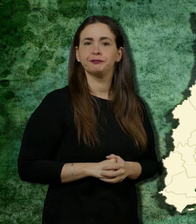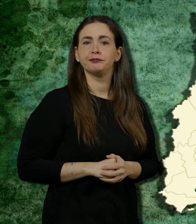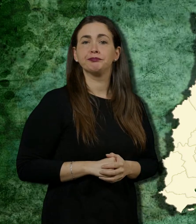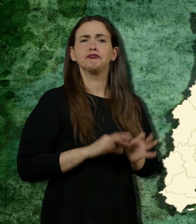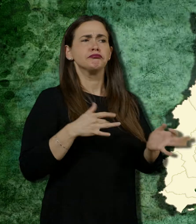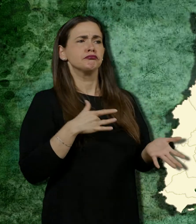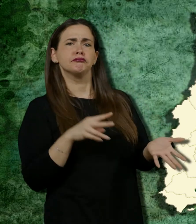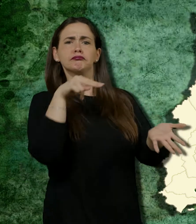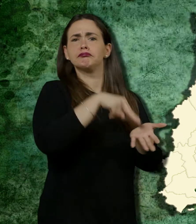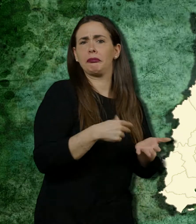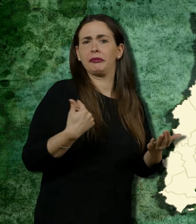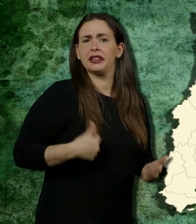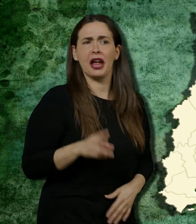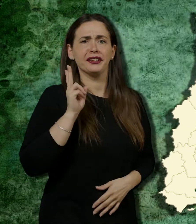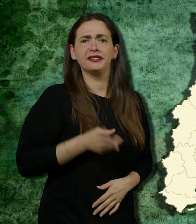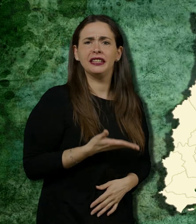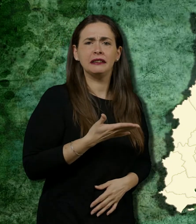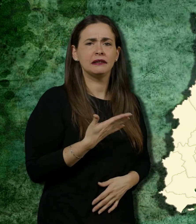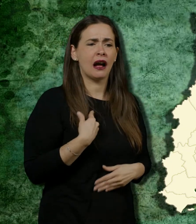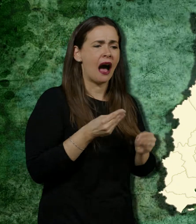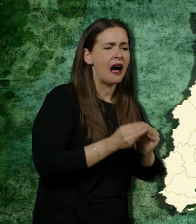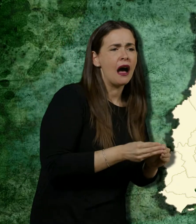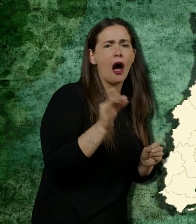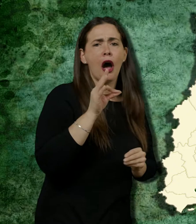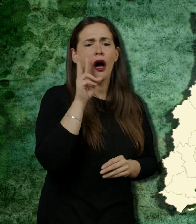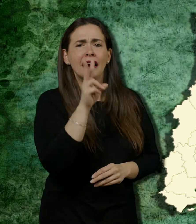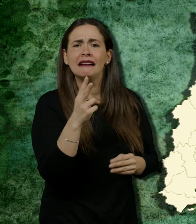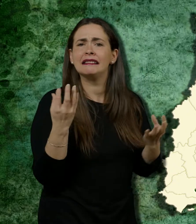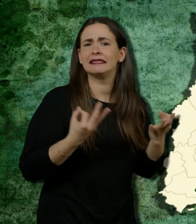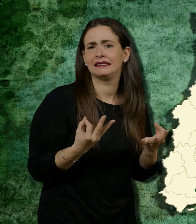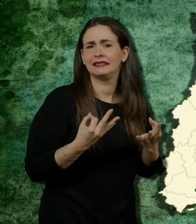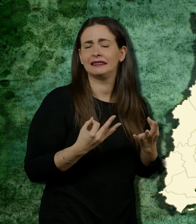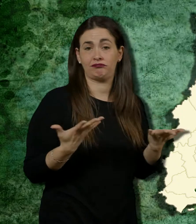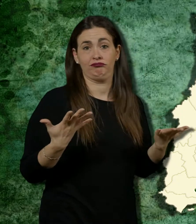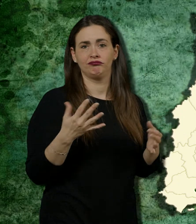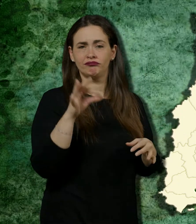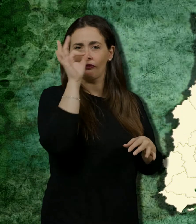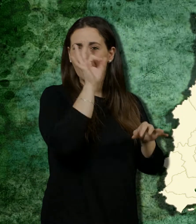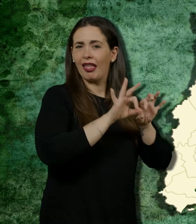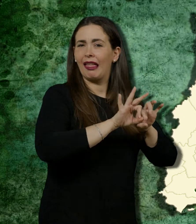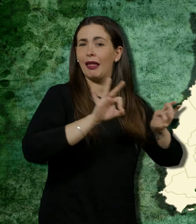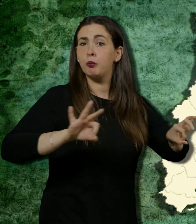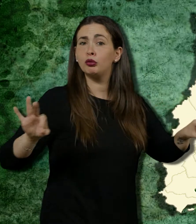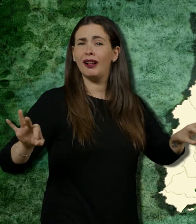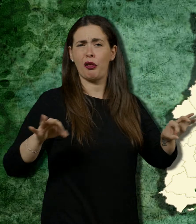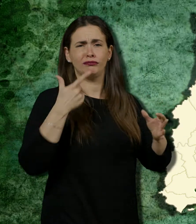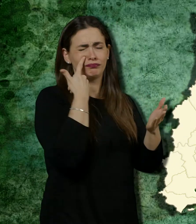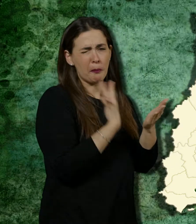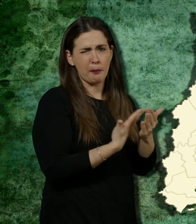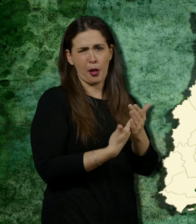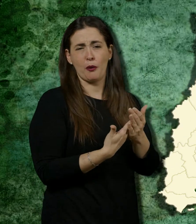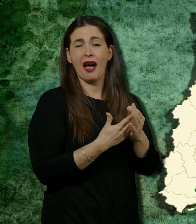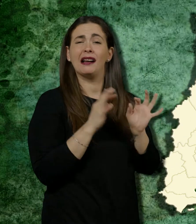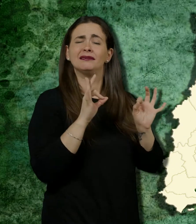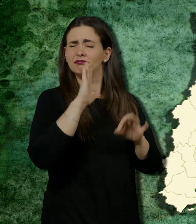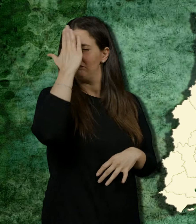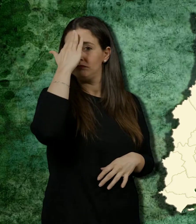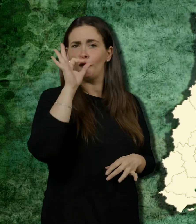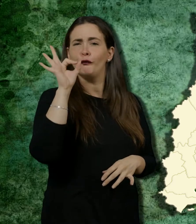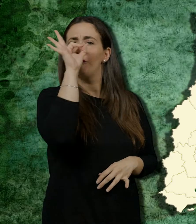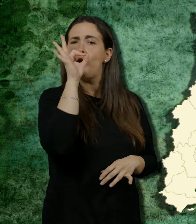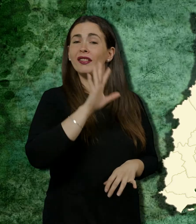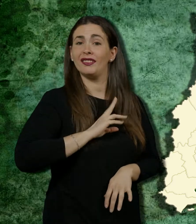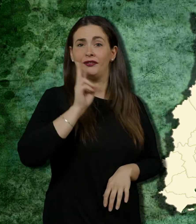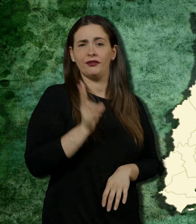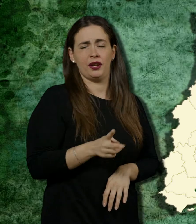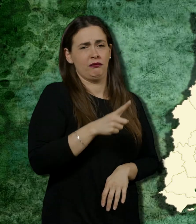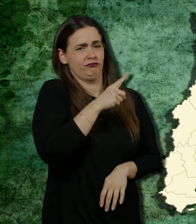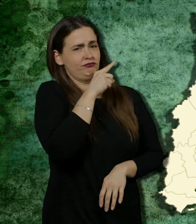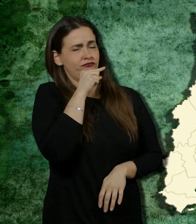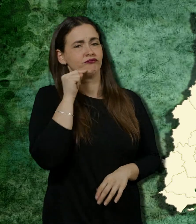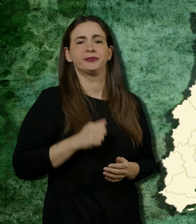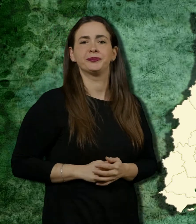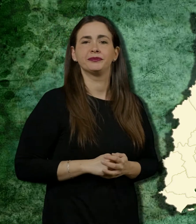Imprescindible: Tastar els embotits, especialment el fuet de Vic.